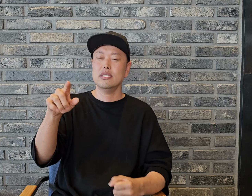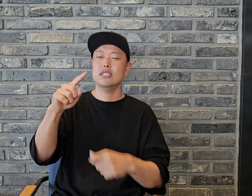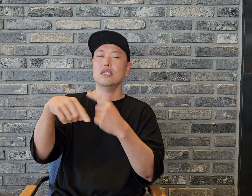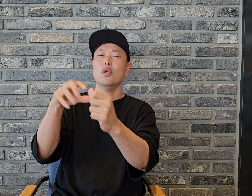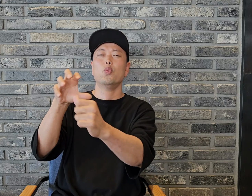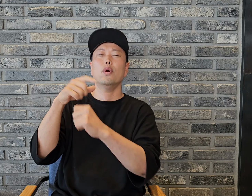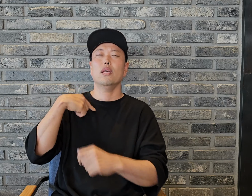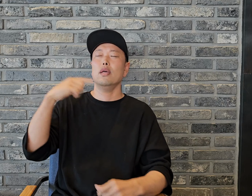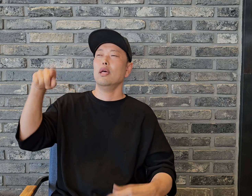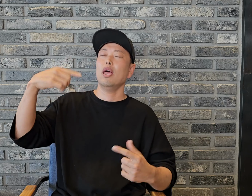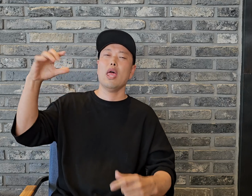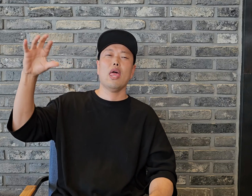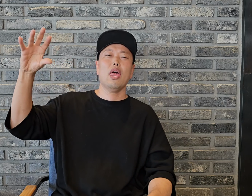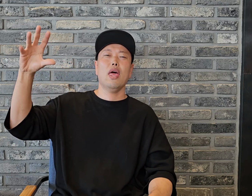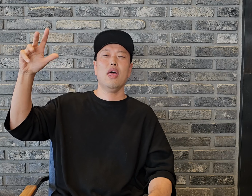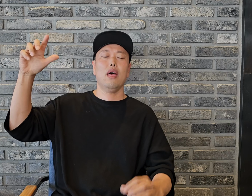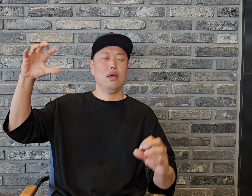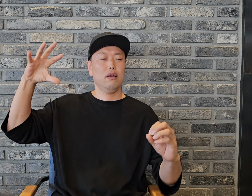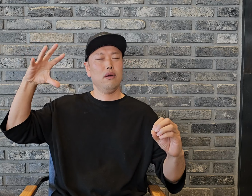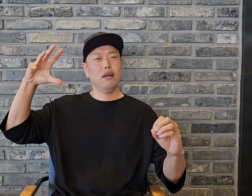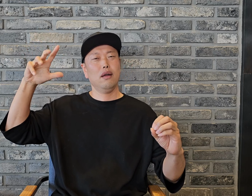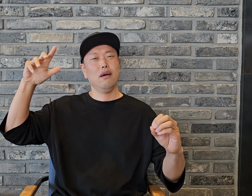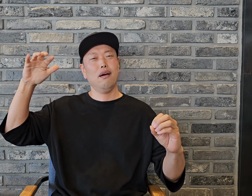(según el diccionario) La razón por la cual 'sol' se expresa en lenguaje de señas de esa manera